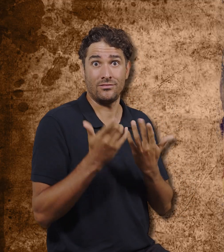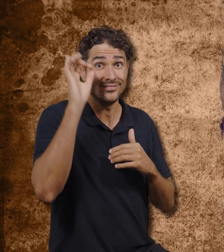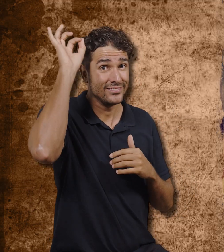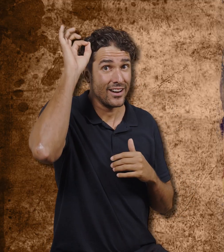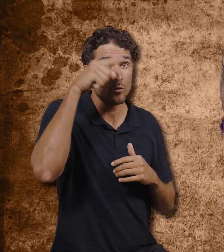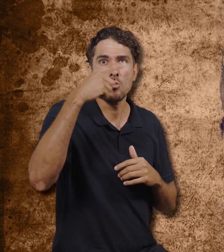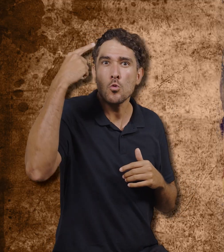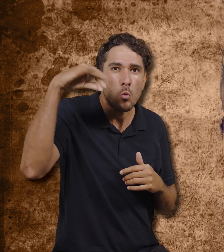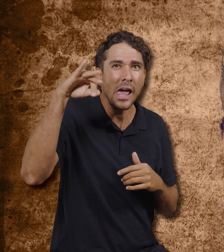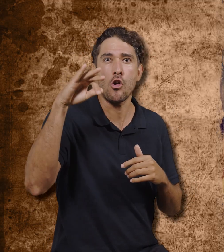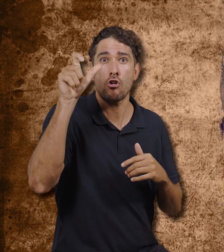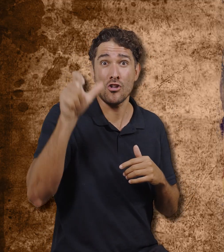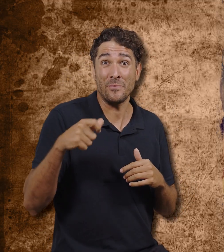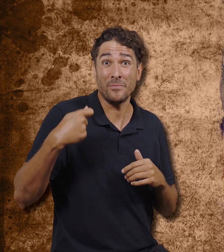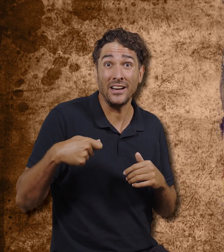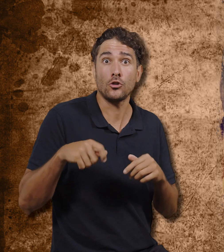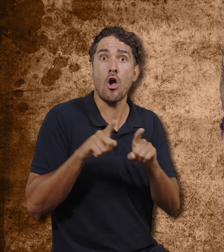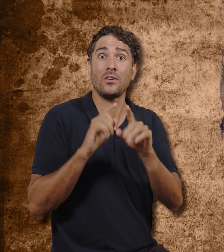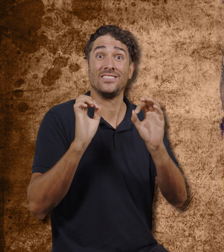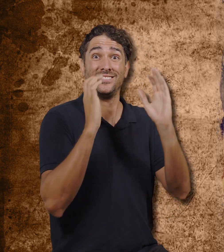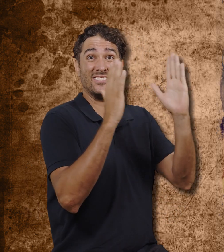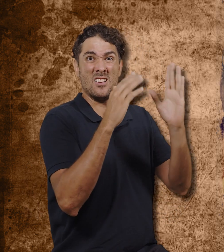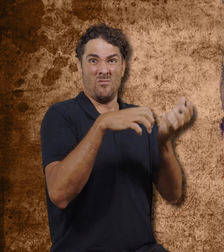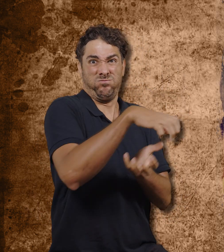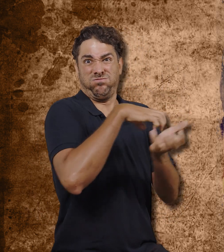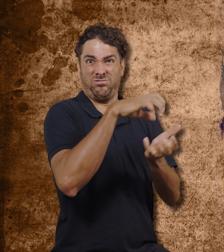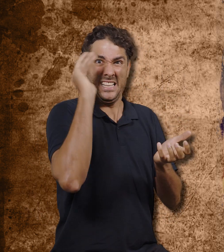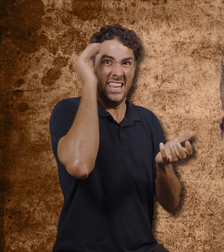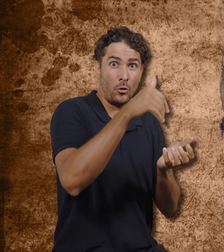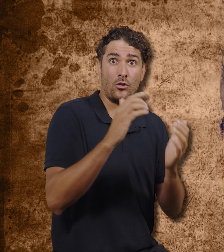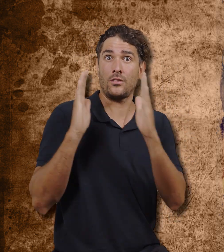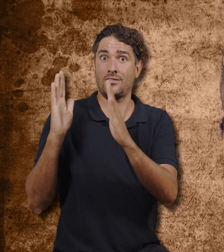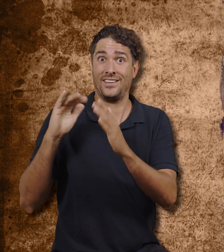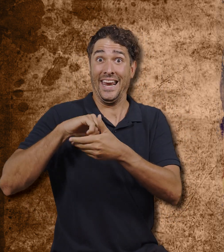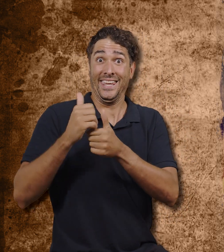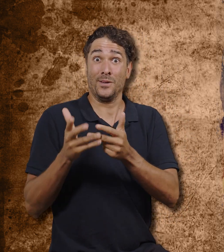Fou l'únic governant del temps de la República Espanyola (1931- 1939)